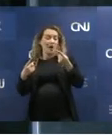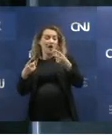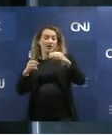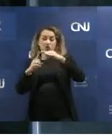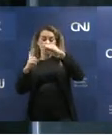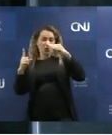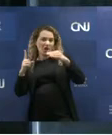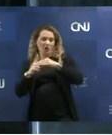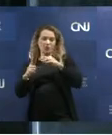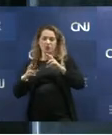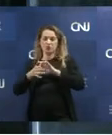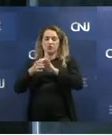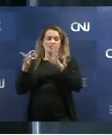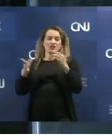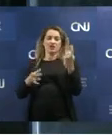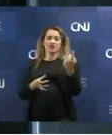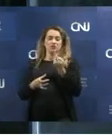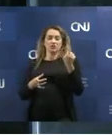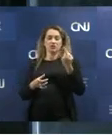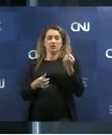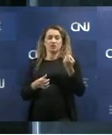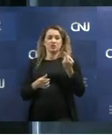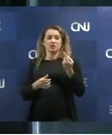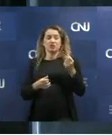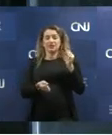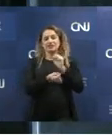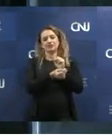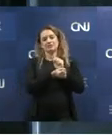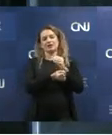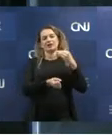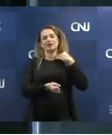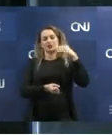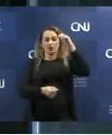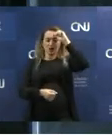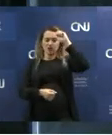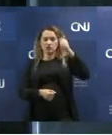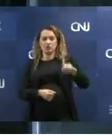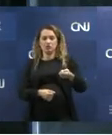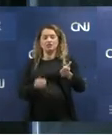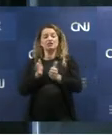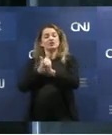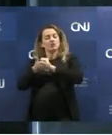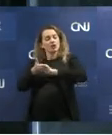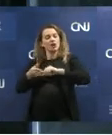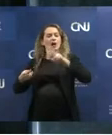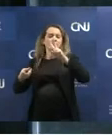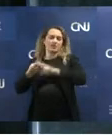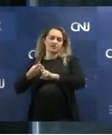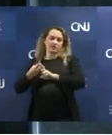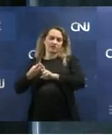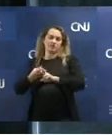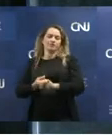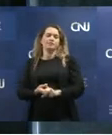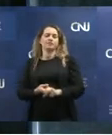A despeito do ato da magistrada de revogar a prisão. E aqui é interessante, enfim, logicamente,